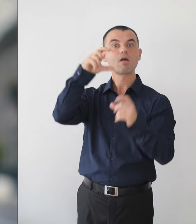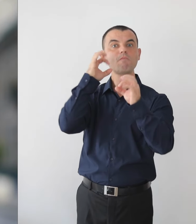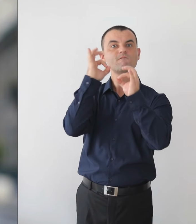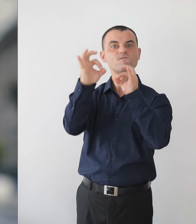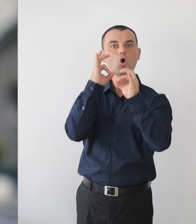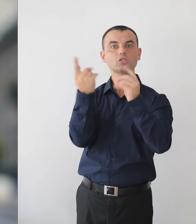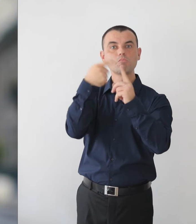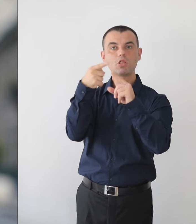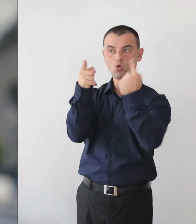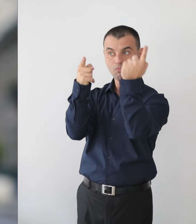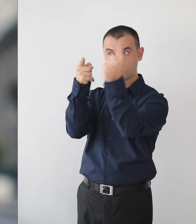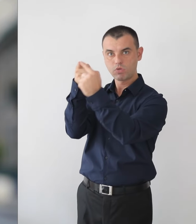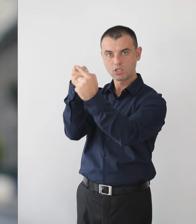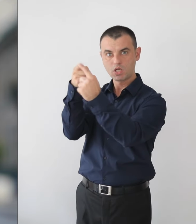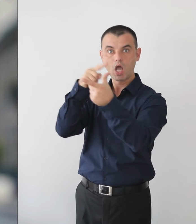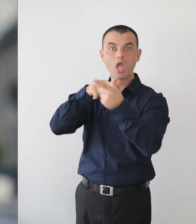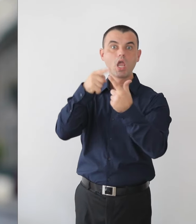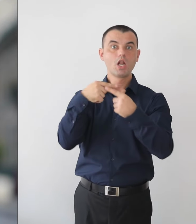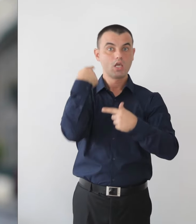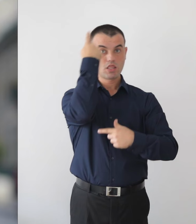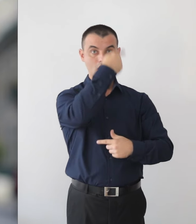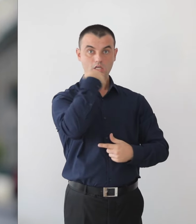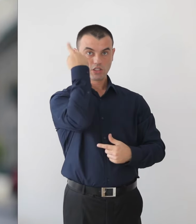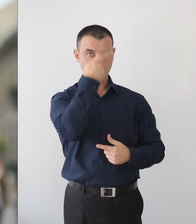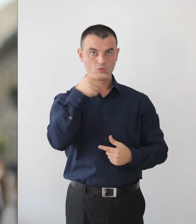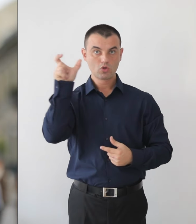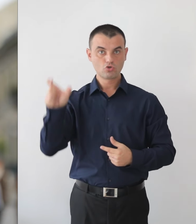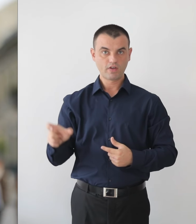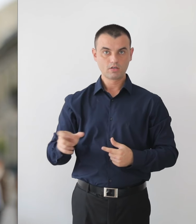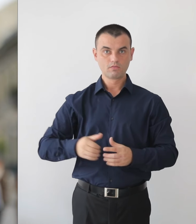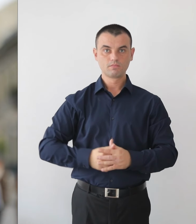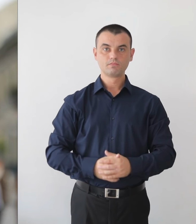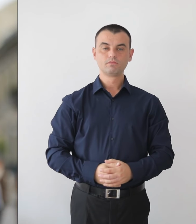можем да изберем да фокусираме лицето или пръста му.